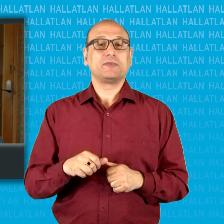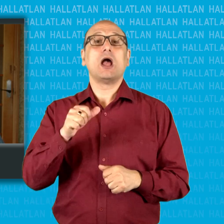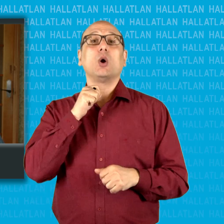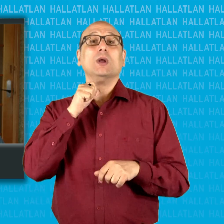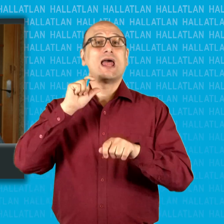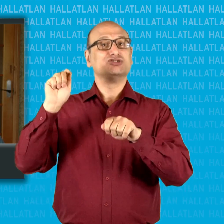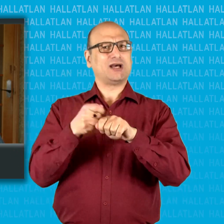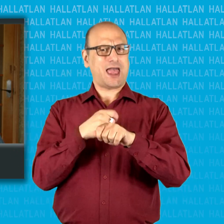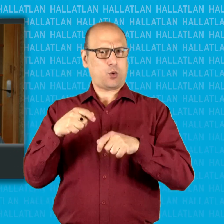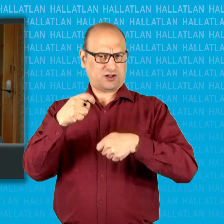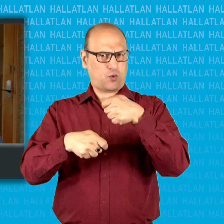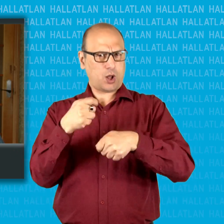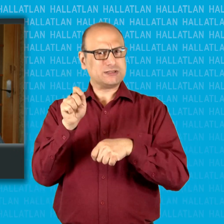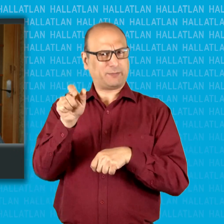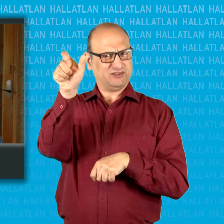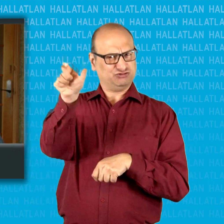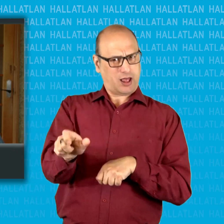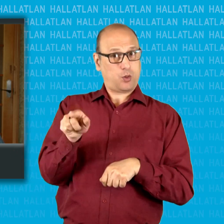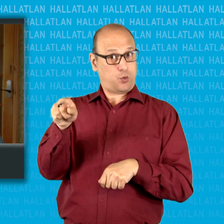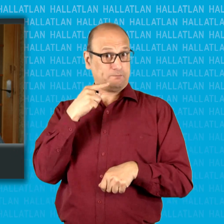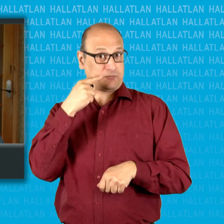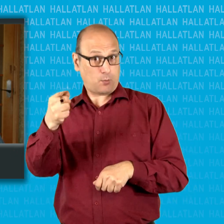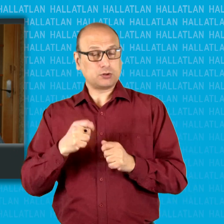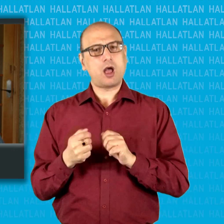A Guinness képviselője elmondta,